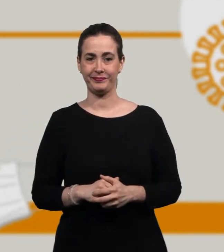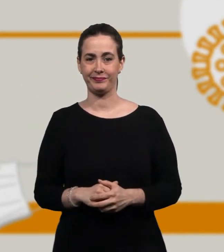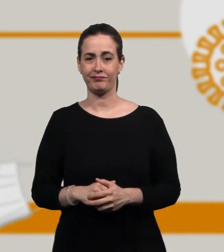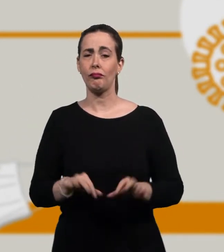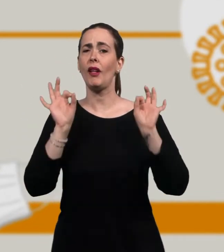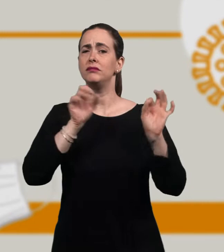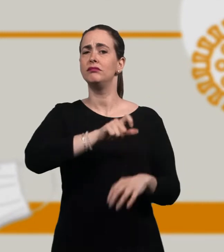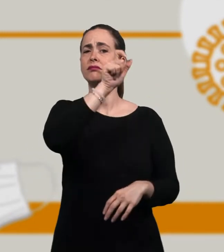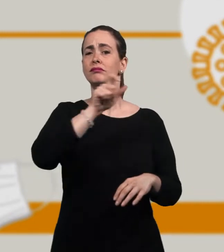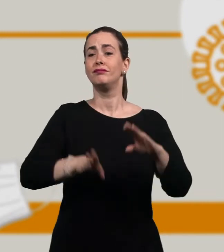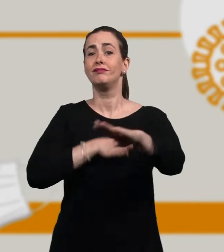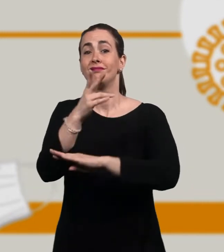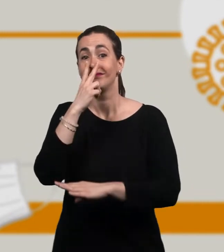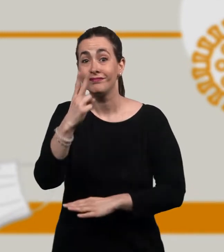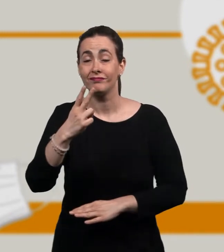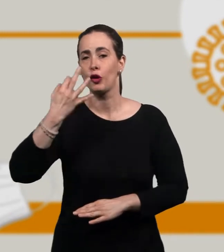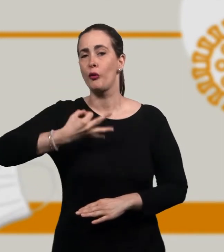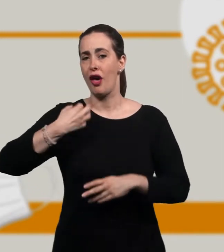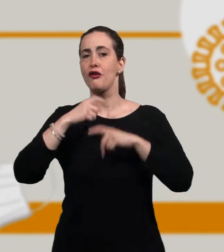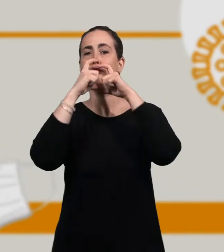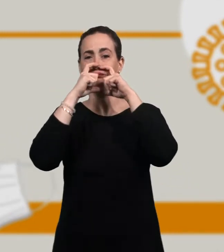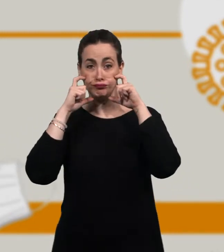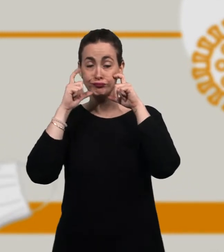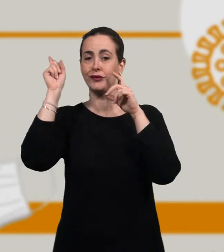Els visitants hauran de portar obligatòriament mascareta